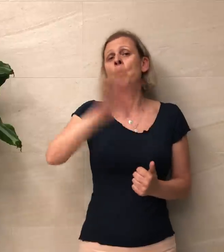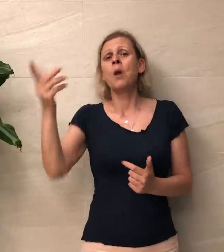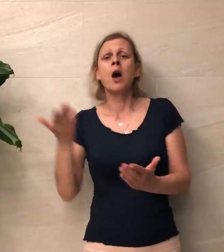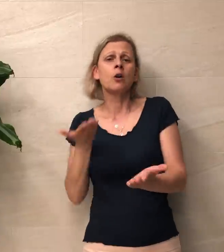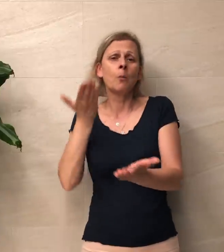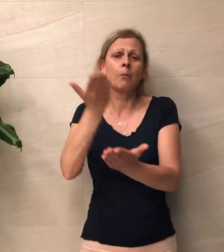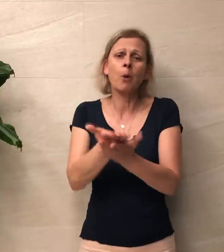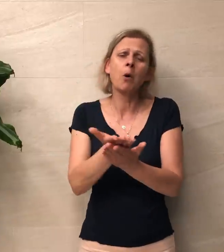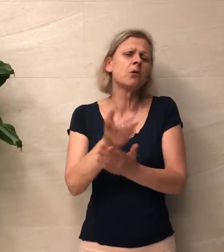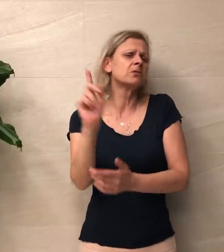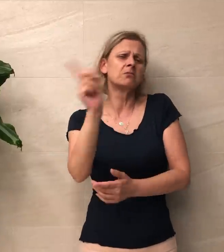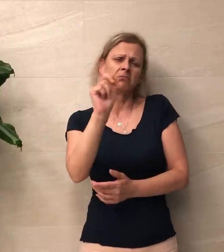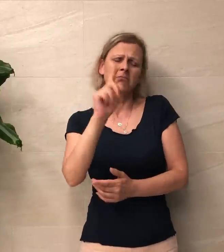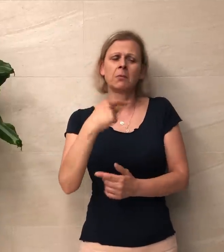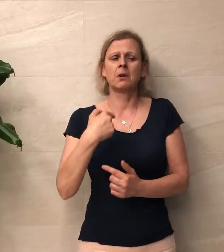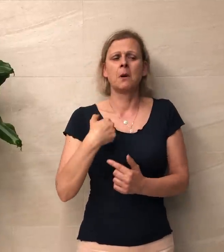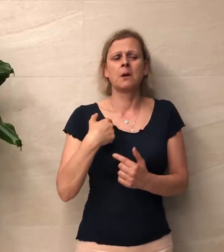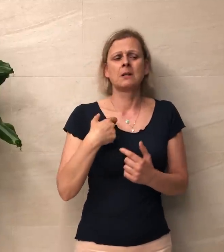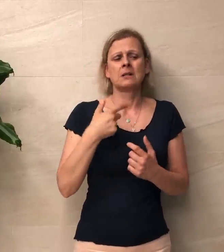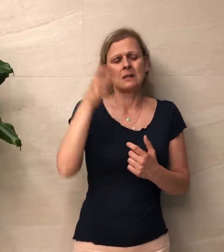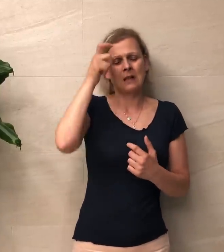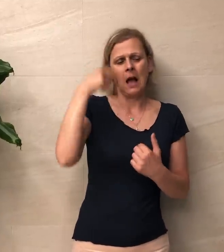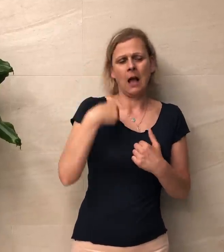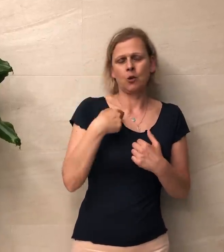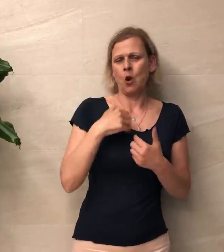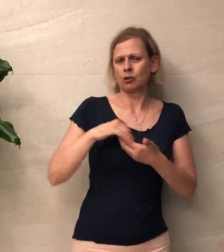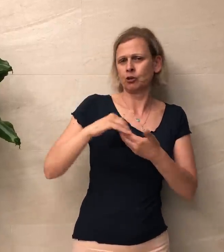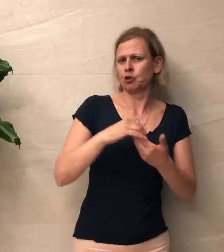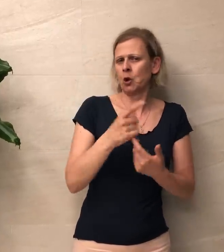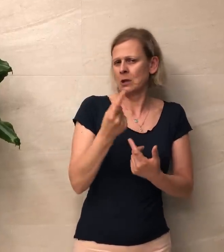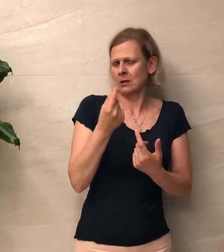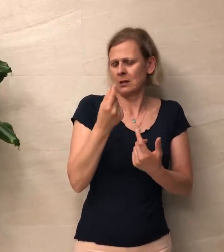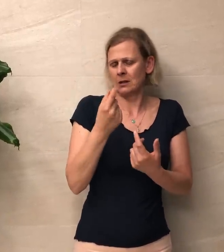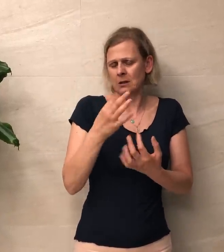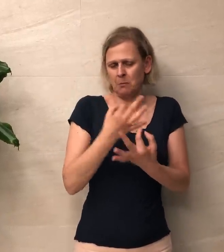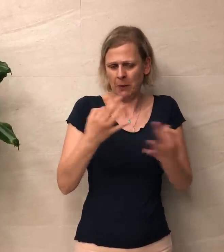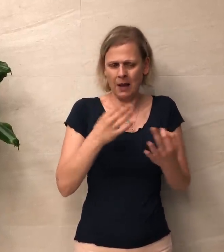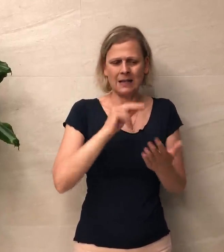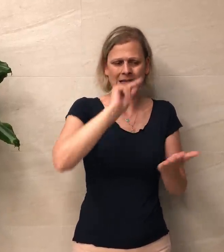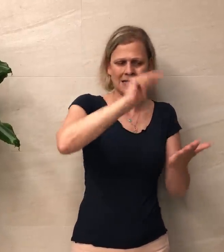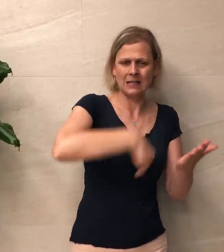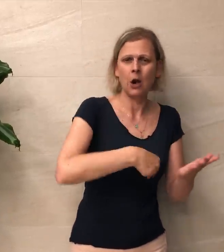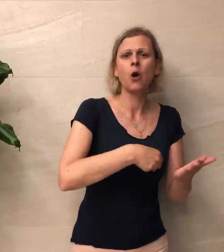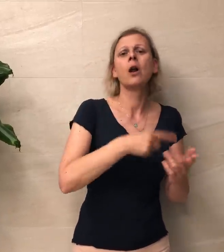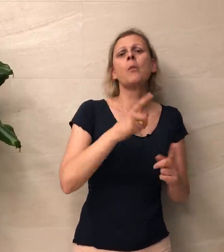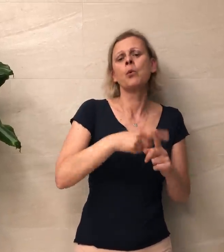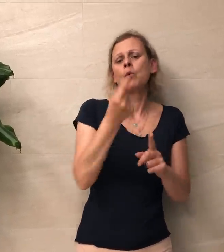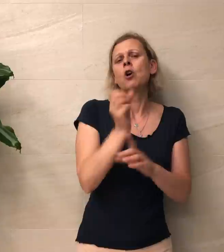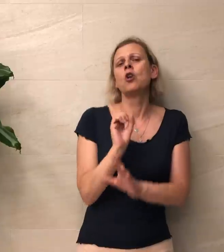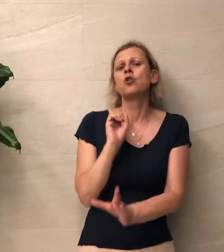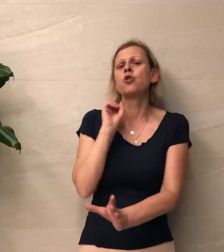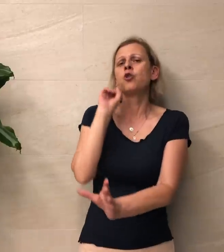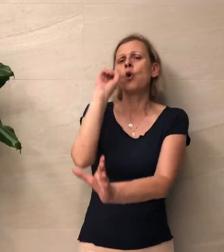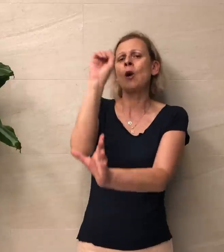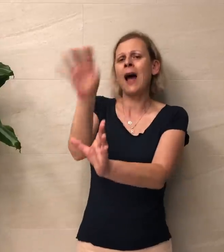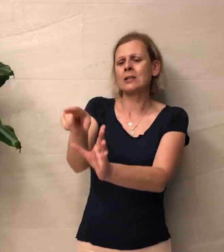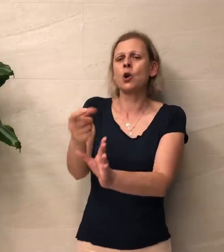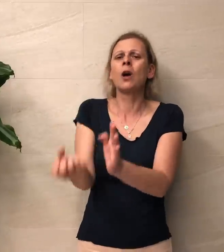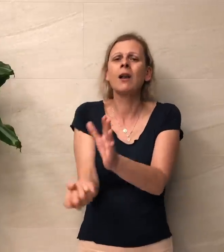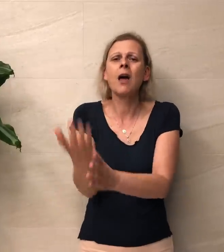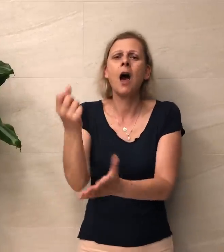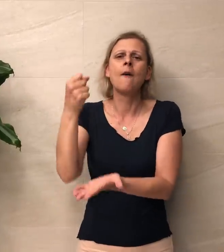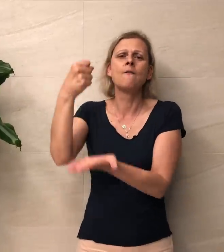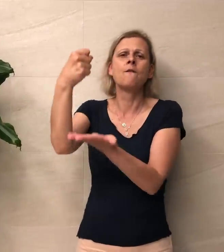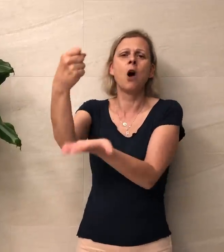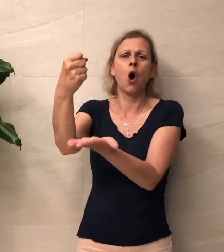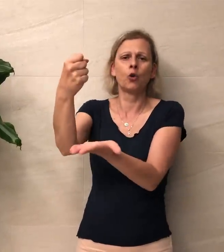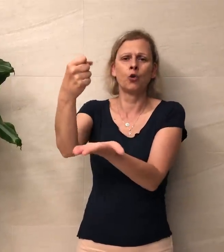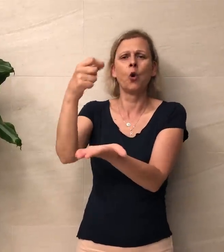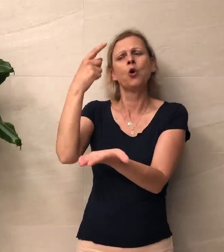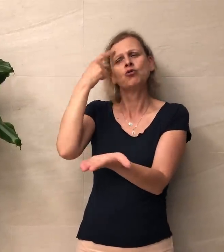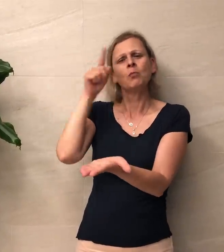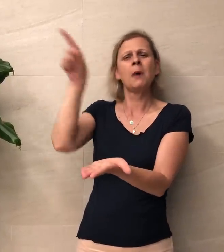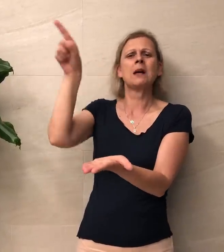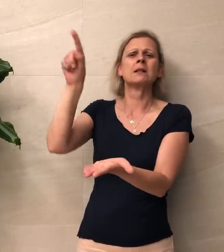uno o più Associazioni appartenenti ai Paesi più svantaggiati, sulla base delle proprie disponibilità. Un’altra, invece, ha previsto la creazione di un fondo al quale